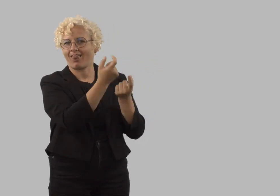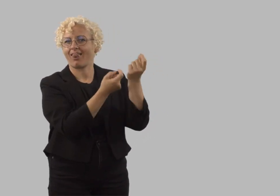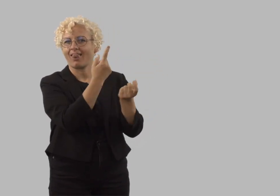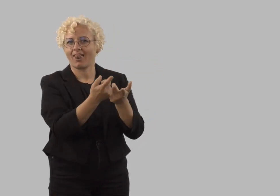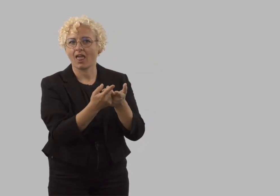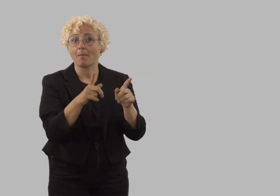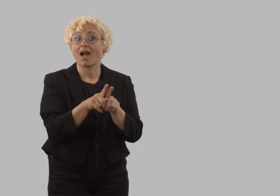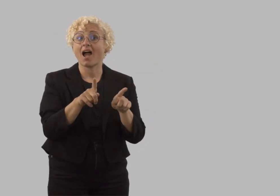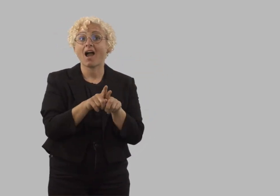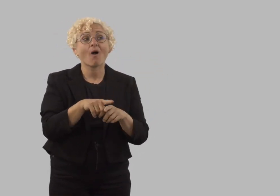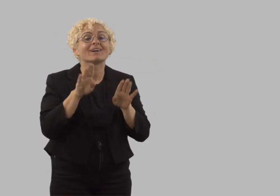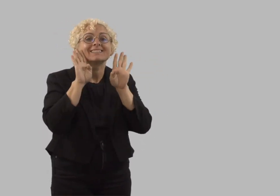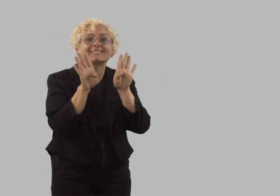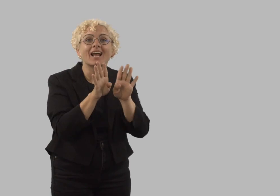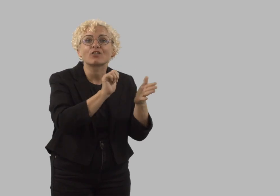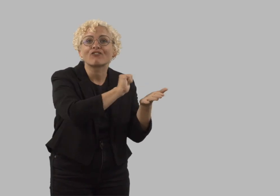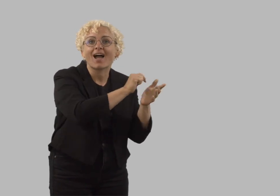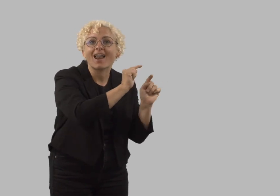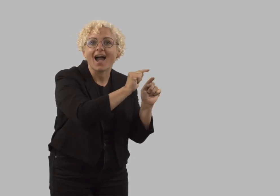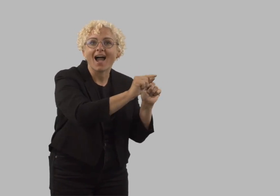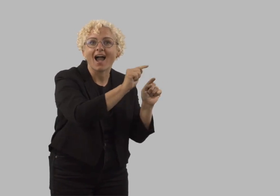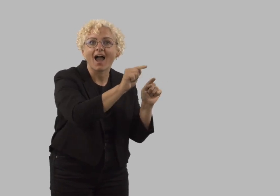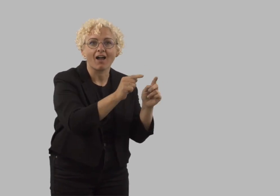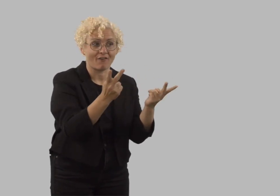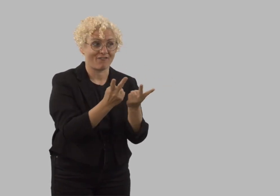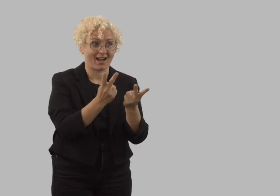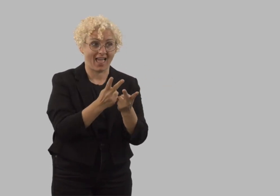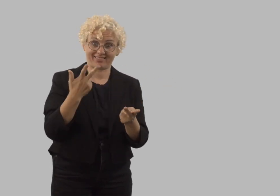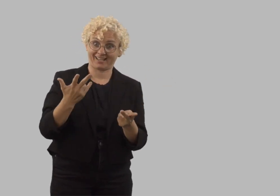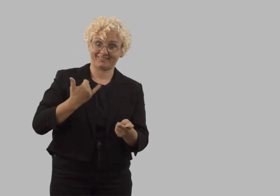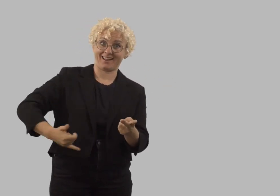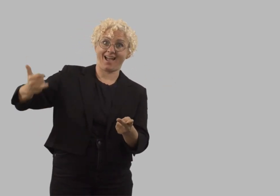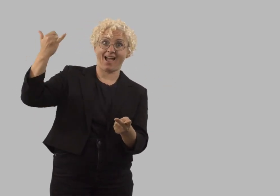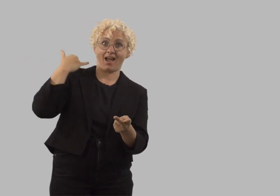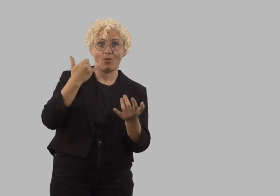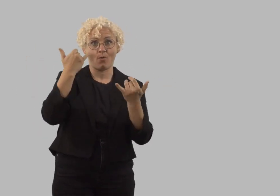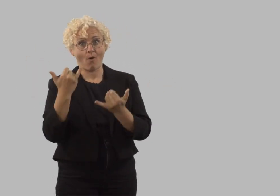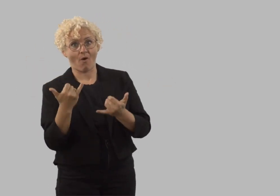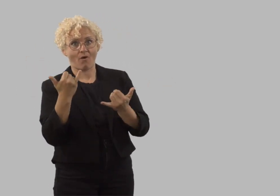Vielsagend ist auch, dass diese Zeitungsverlage heute